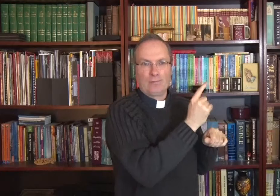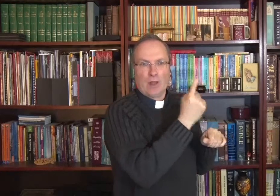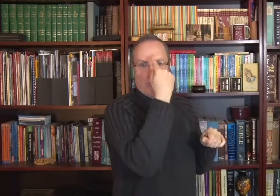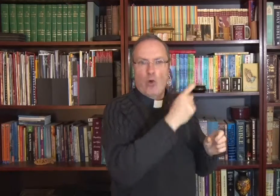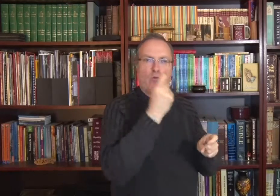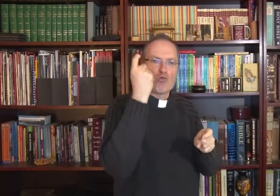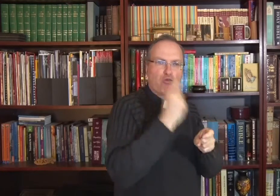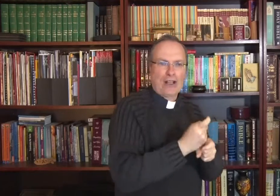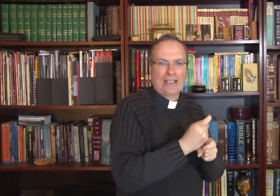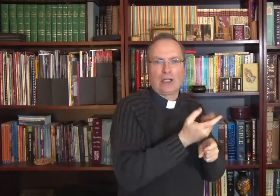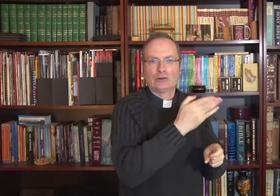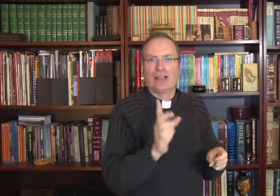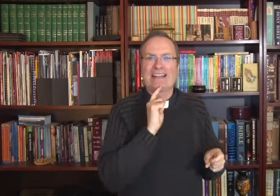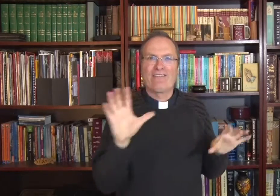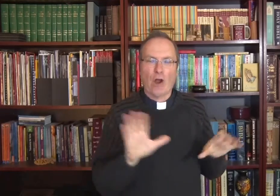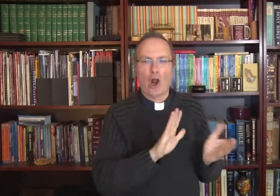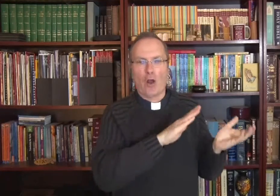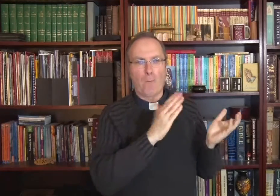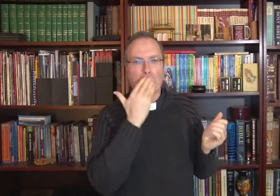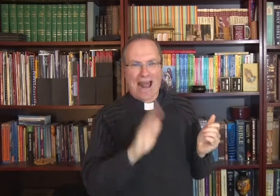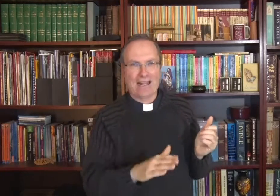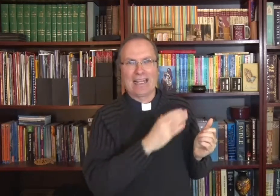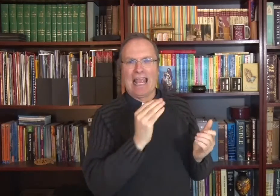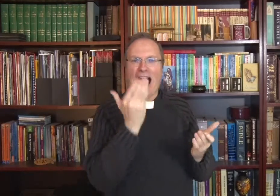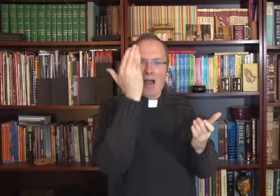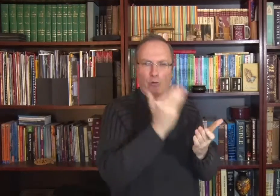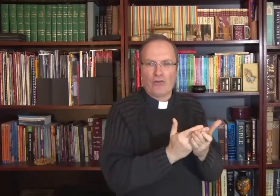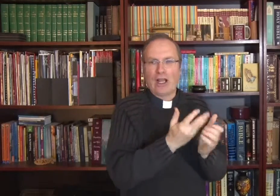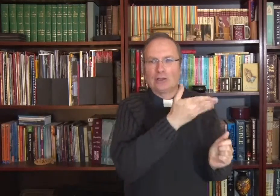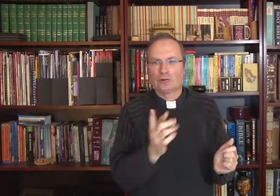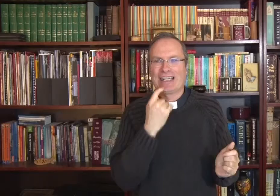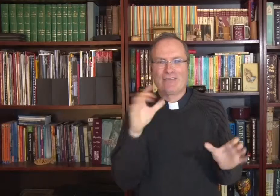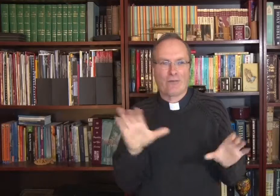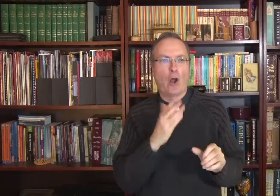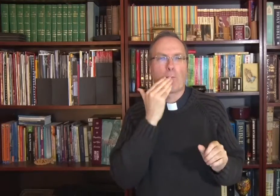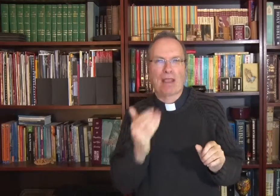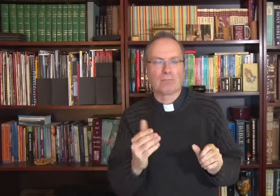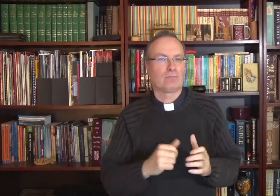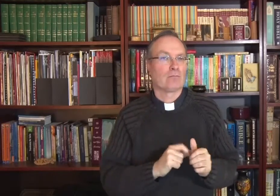pour punir ceux qui font le mal et approuver ceux qui font le bien.